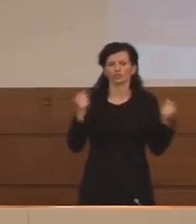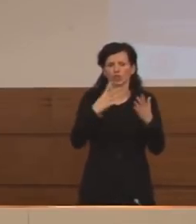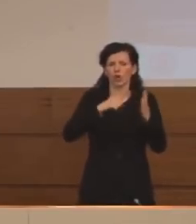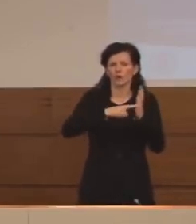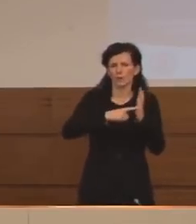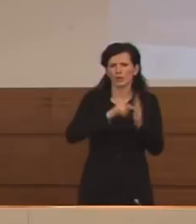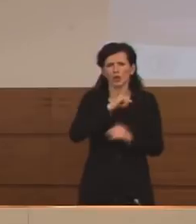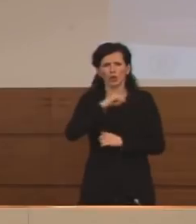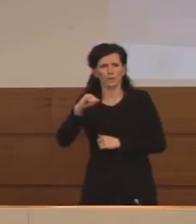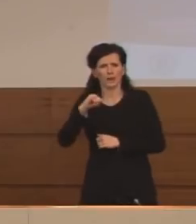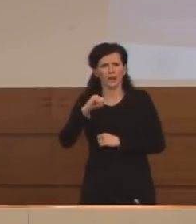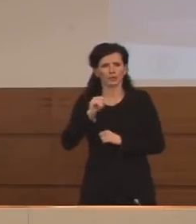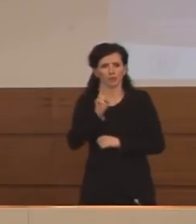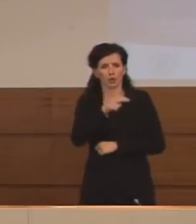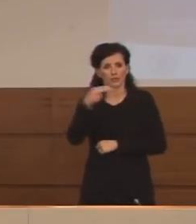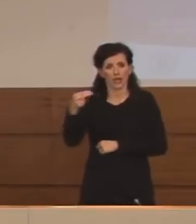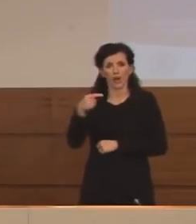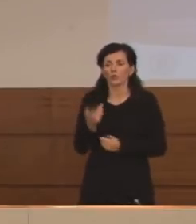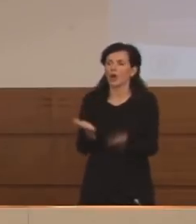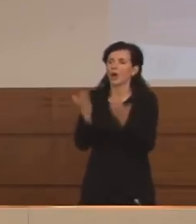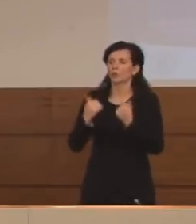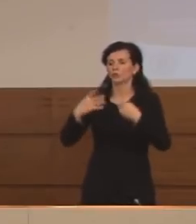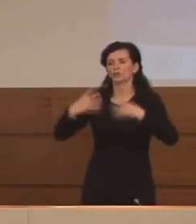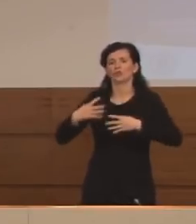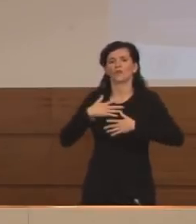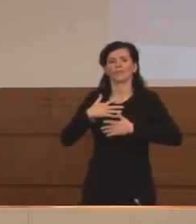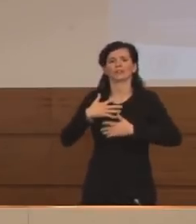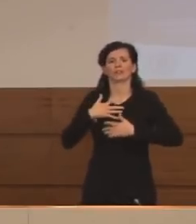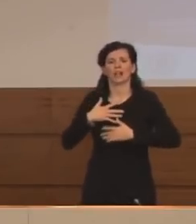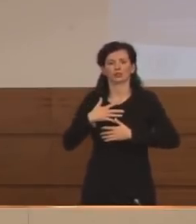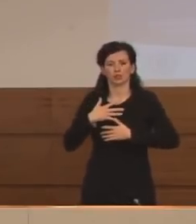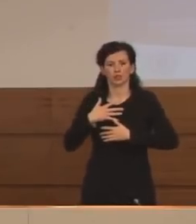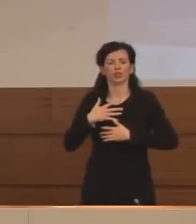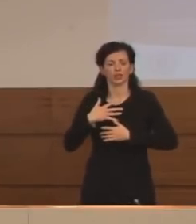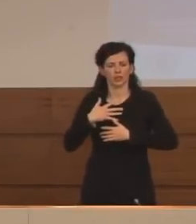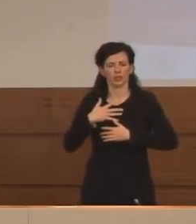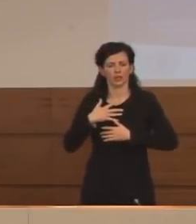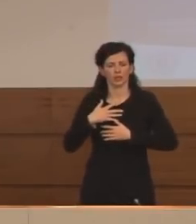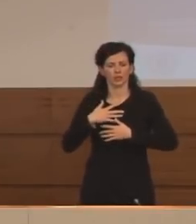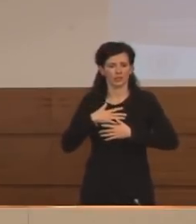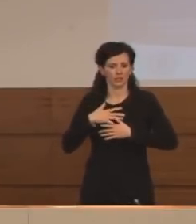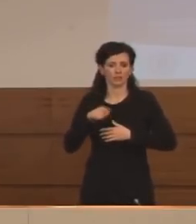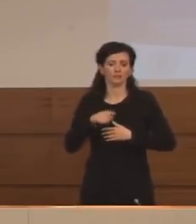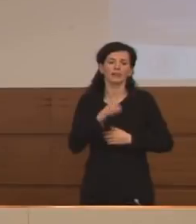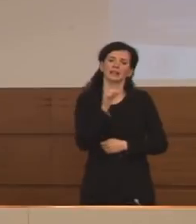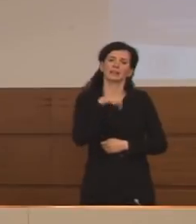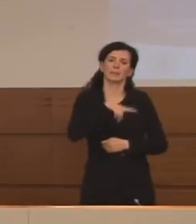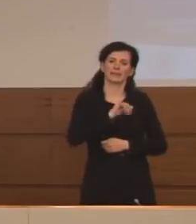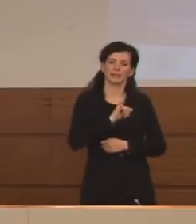per l'acquisto, appunto, di ventilatori e di dispositivi di protezione individuale.